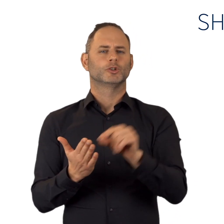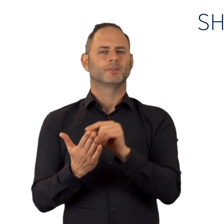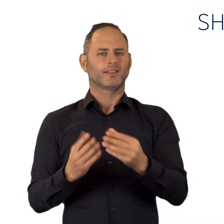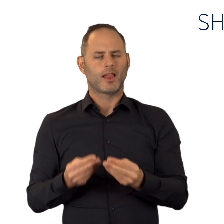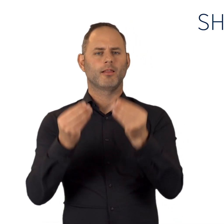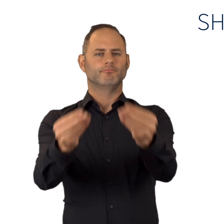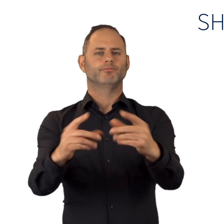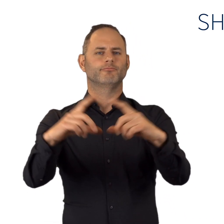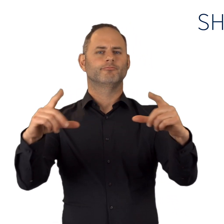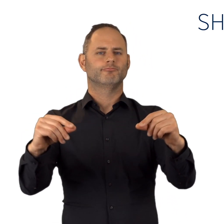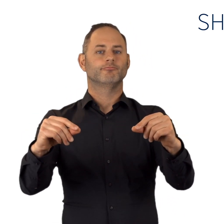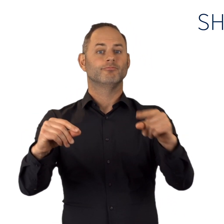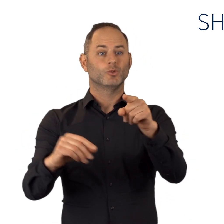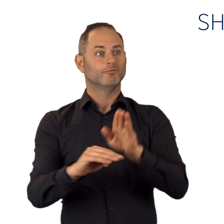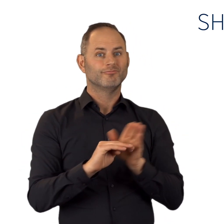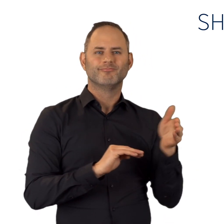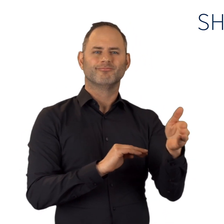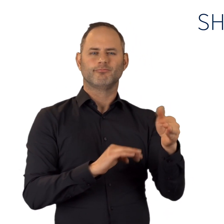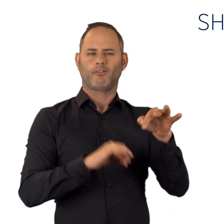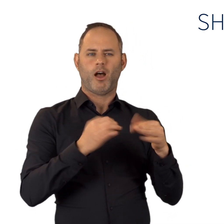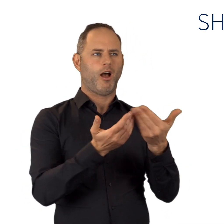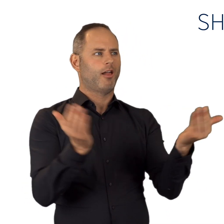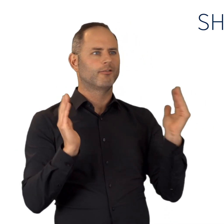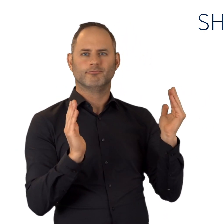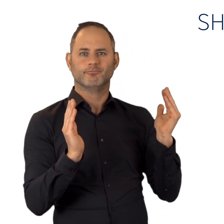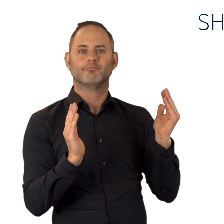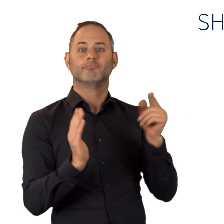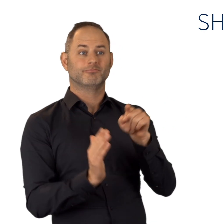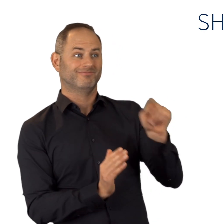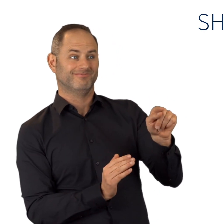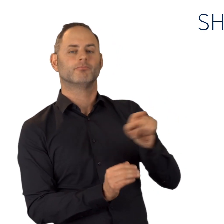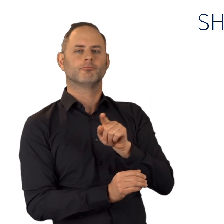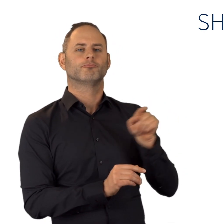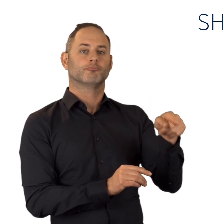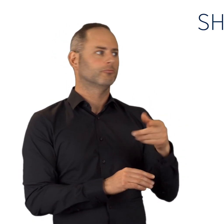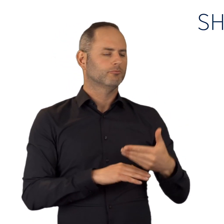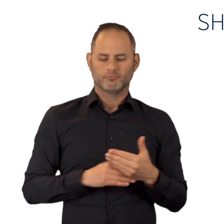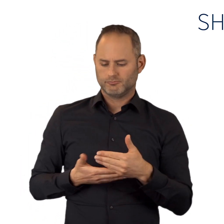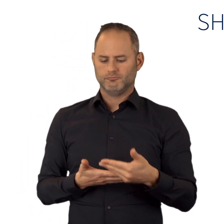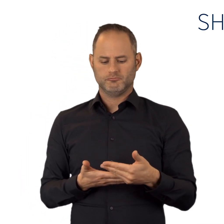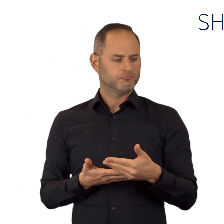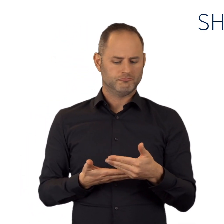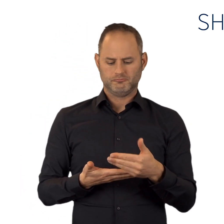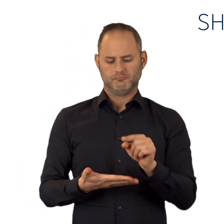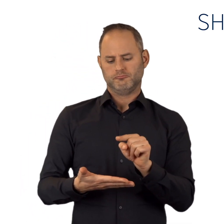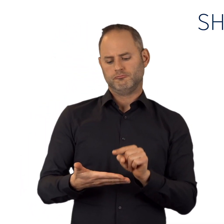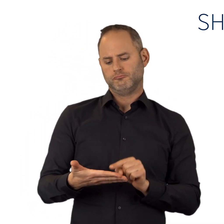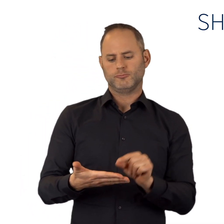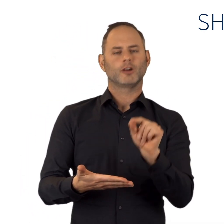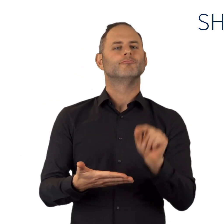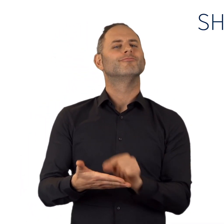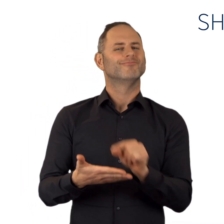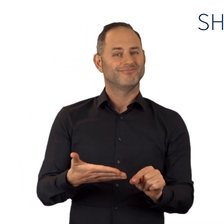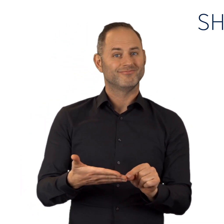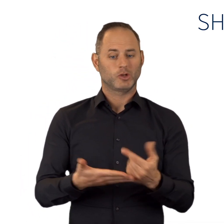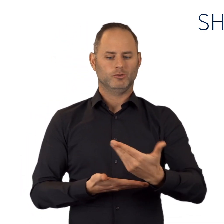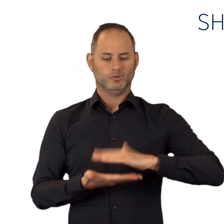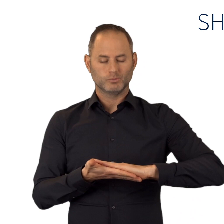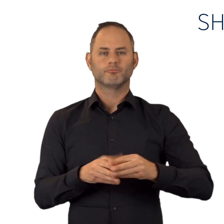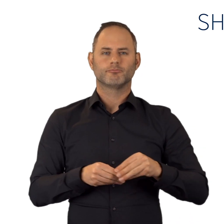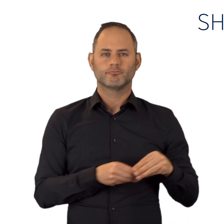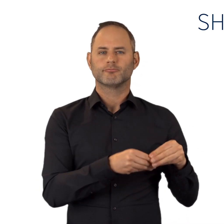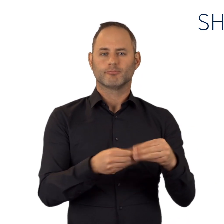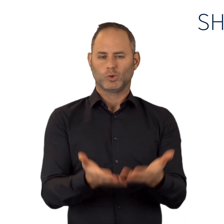den Stimmzettel in der Wahlkabine kennzeichnen, zusammenfalten